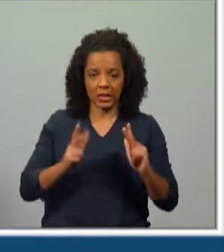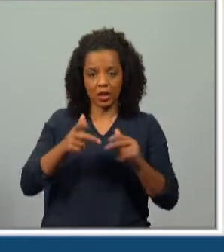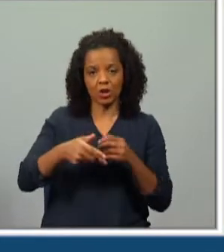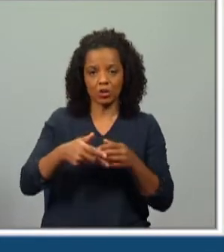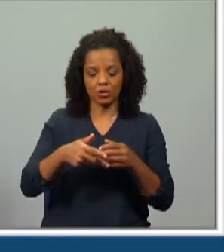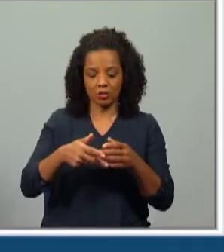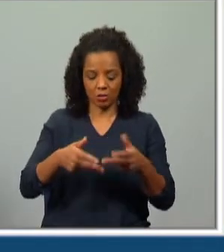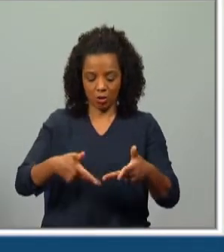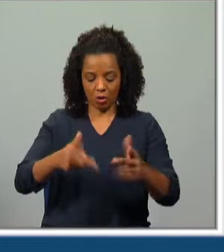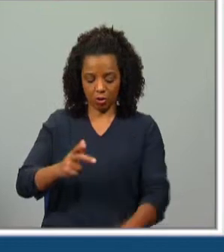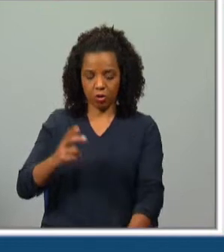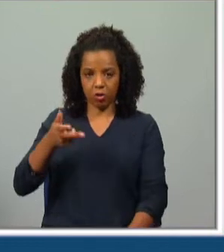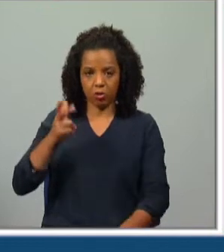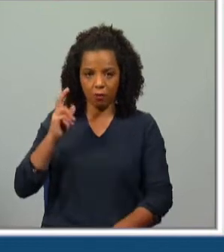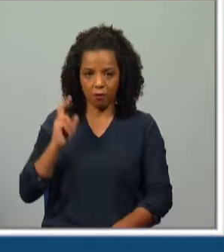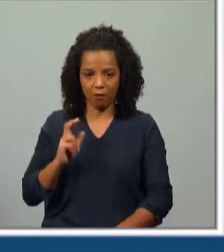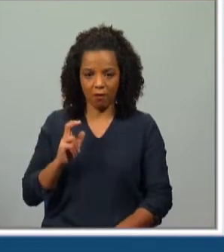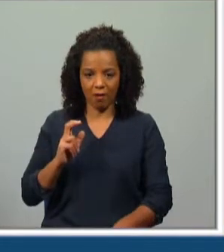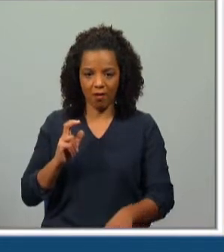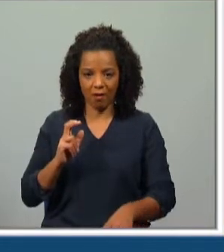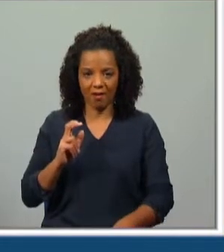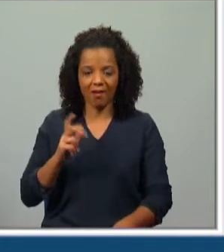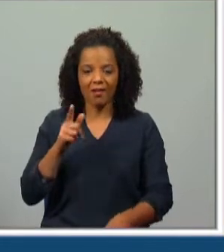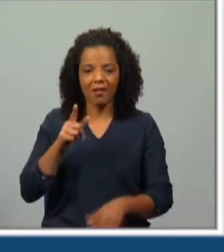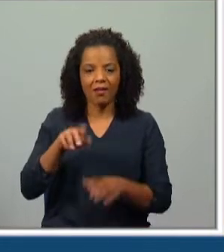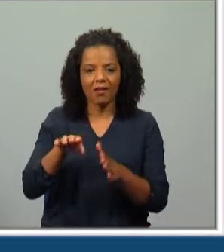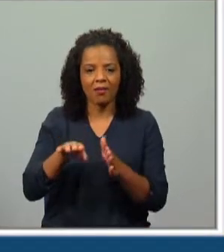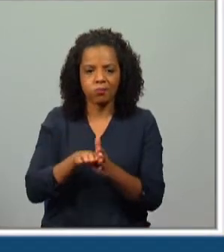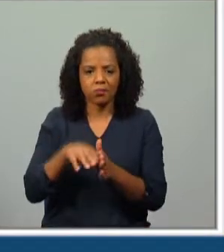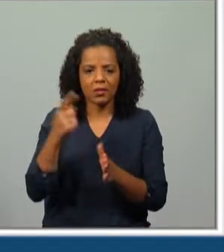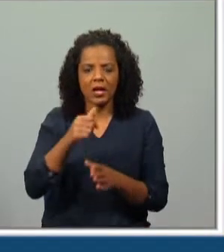adultos jogavam Brites o porto de Hamburgo lavava o verão com águas que eu 成年人玩過英國人的港口漢堡用我的水沖刷了夏天